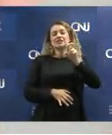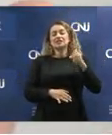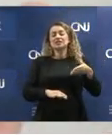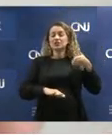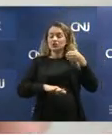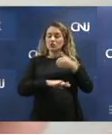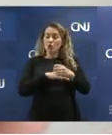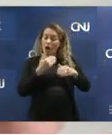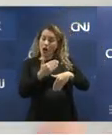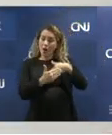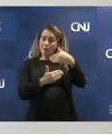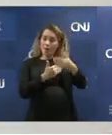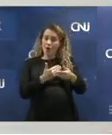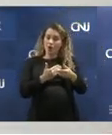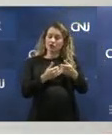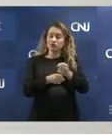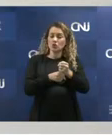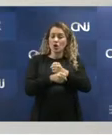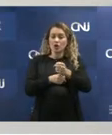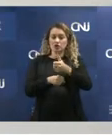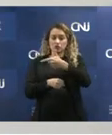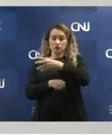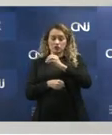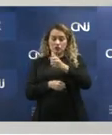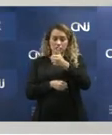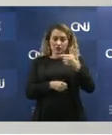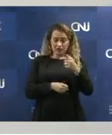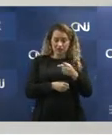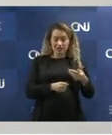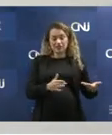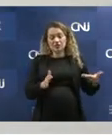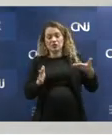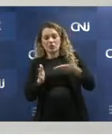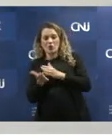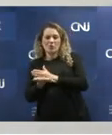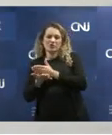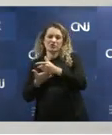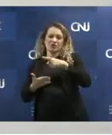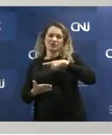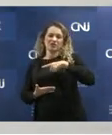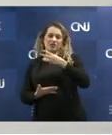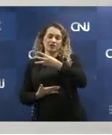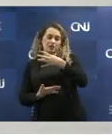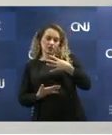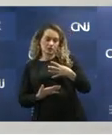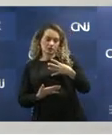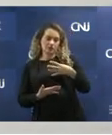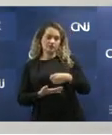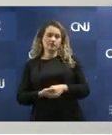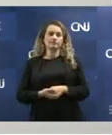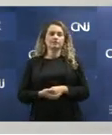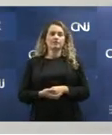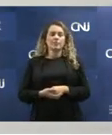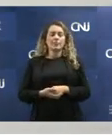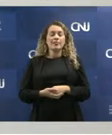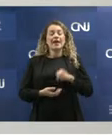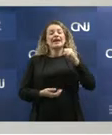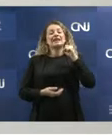Após o ano de 2017, ela passou a contar com trinta e quatro. Se o Doutor Luís Carlos Valois.